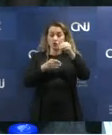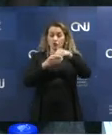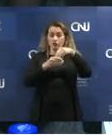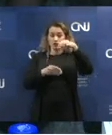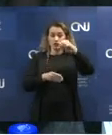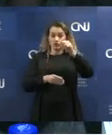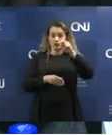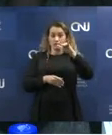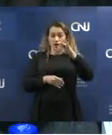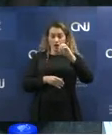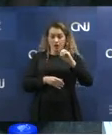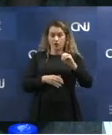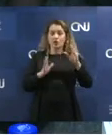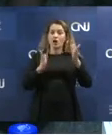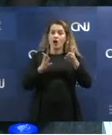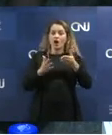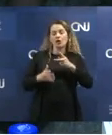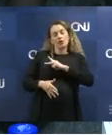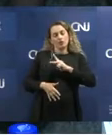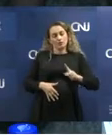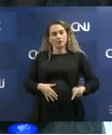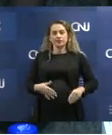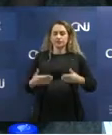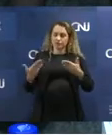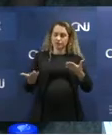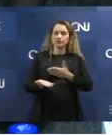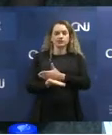Na linha de instaurar o processo sem o afastamento.